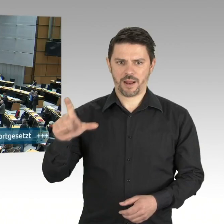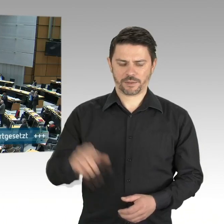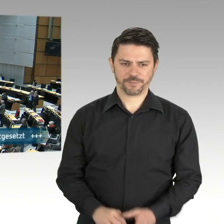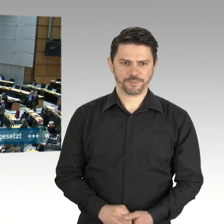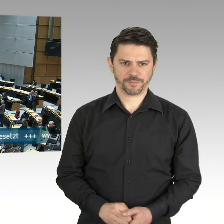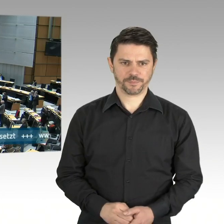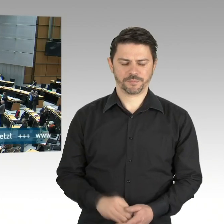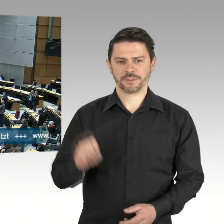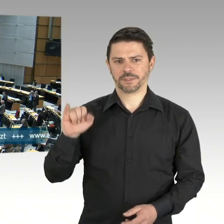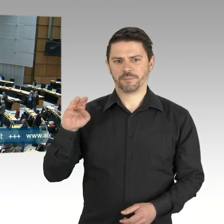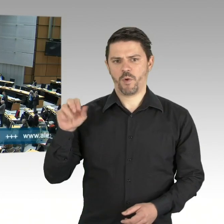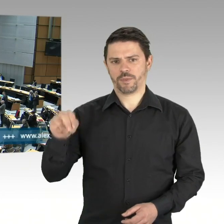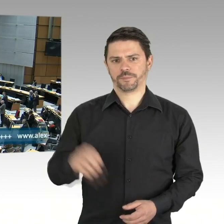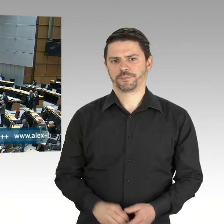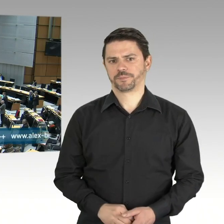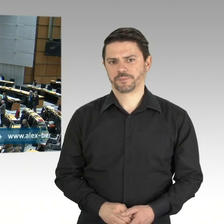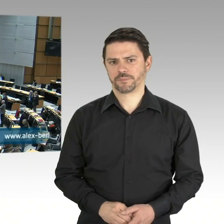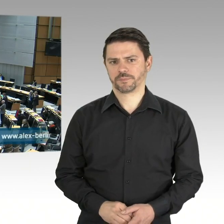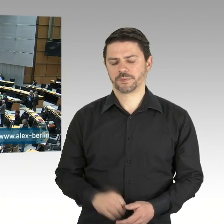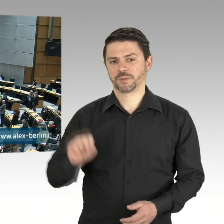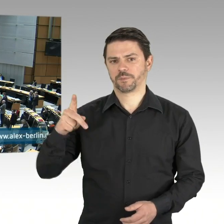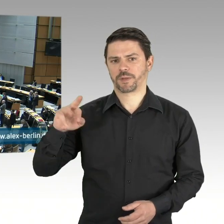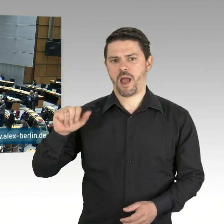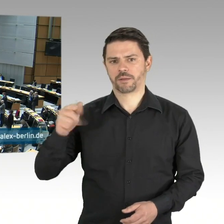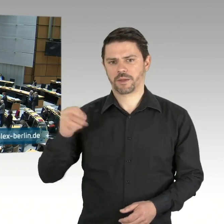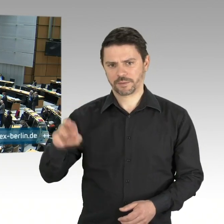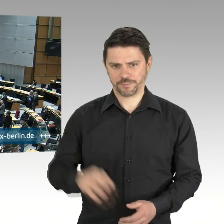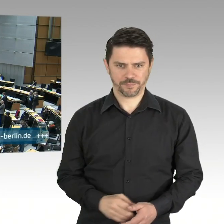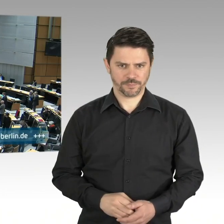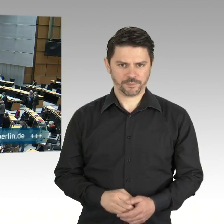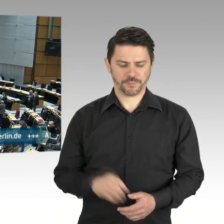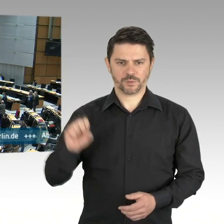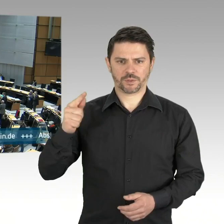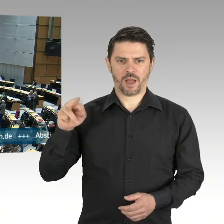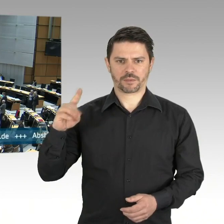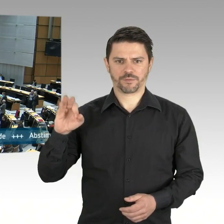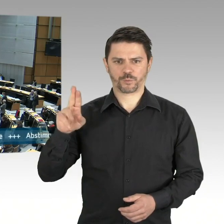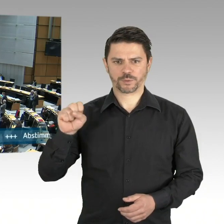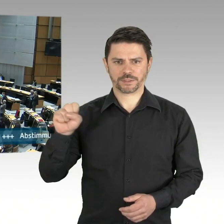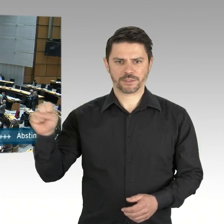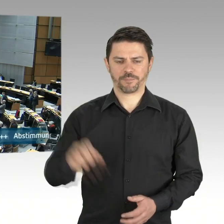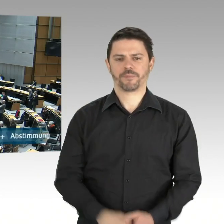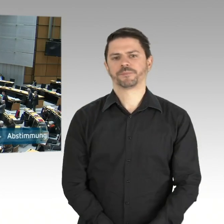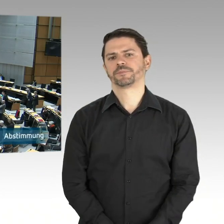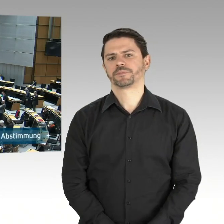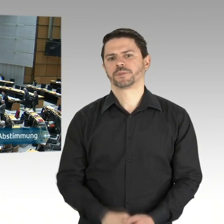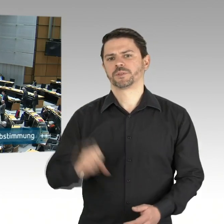Frau Iris Spranger. Herr Stephan Standfuß. Herr Andreas Statzkowski.